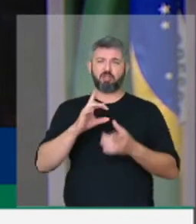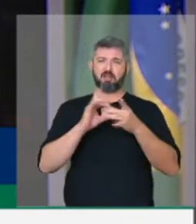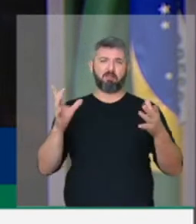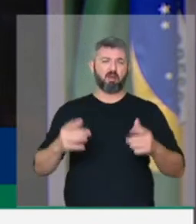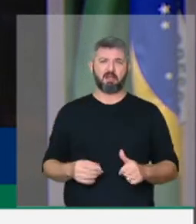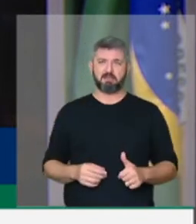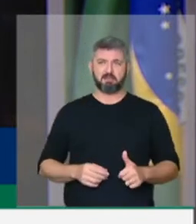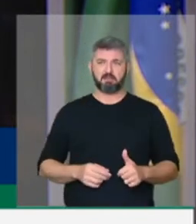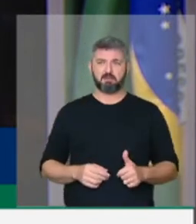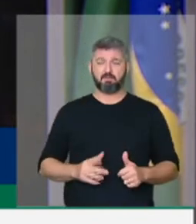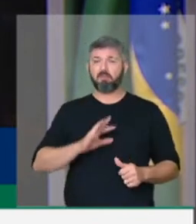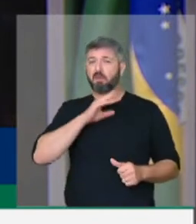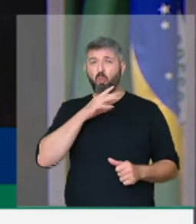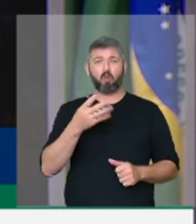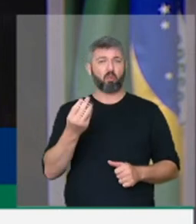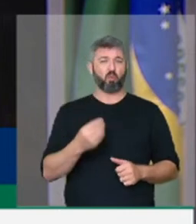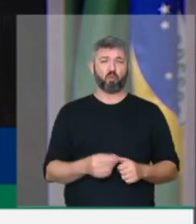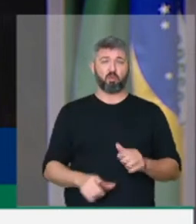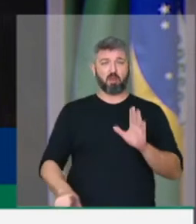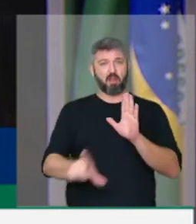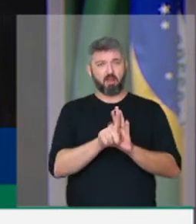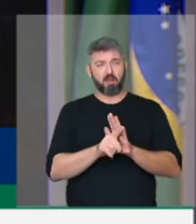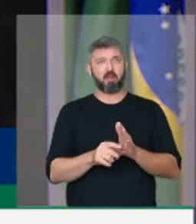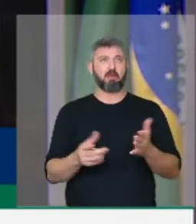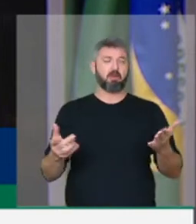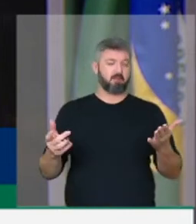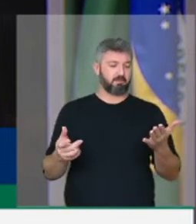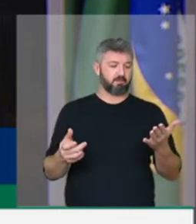DANOSAS A NOSSA DEMOCRACIA. É MUITO RUIM TER UMA LEGISLAÇÃO QUE PUNE AS PESSOAS POR OPINIÃO. PESSOAS